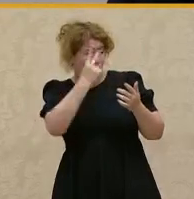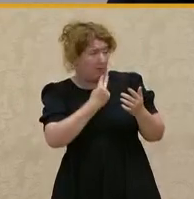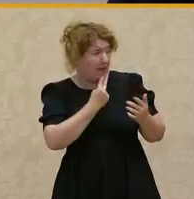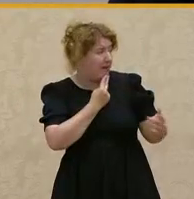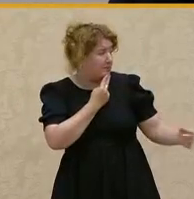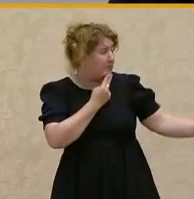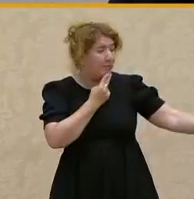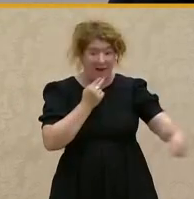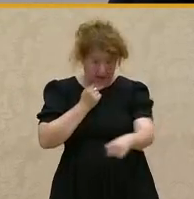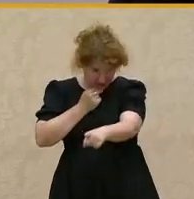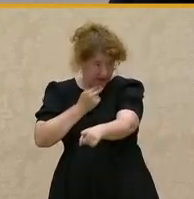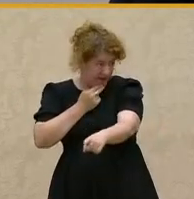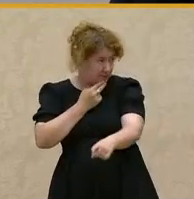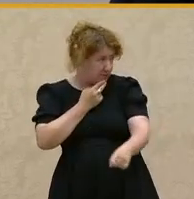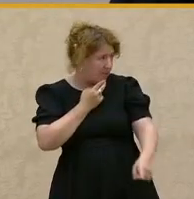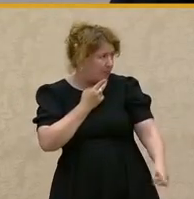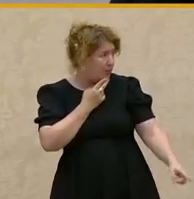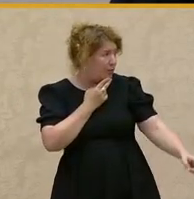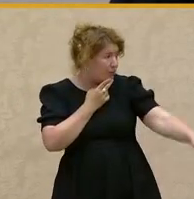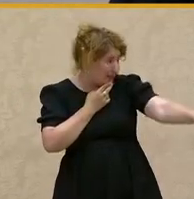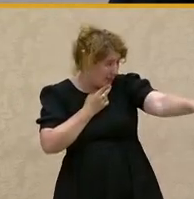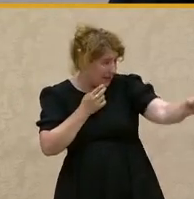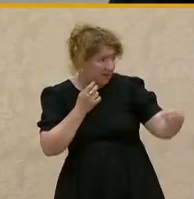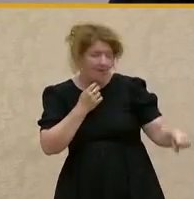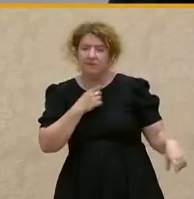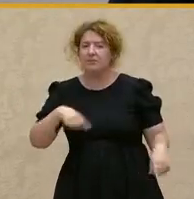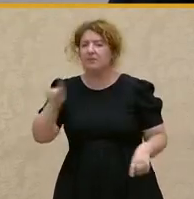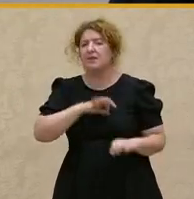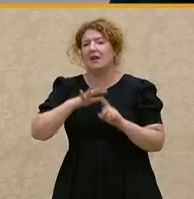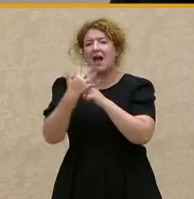no algunas, alguna buena práctica y casos de éxito en atención a personas sordociegas.